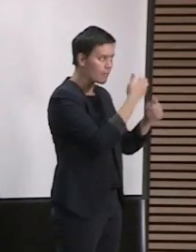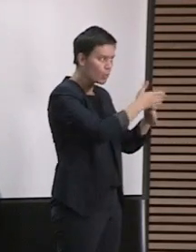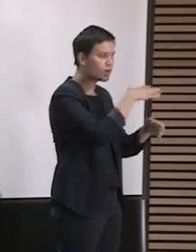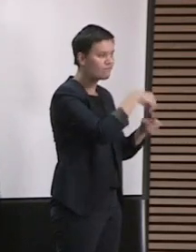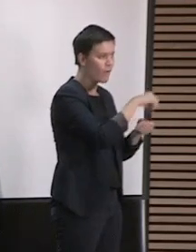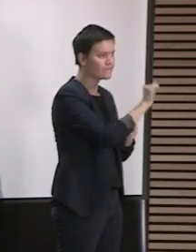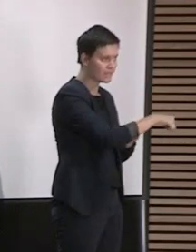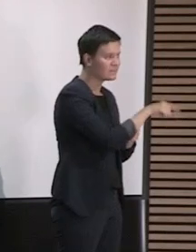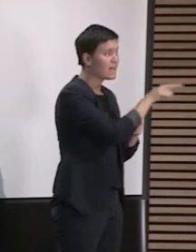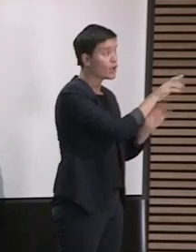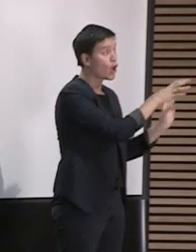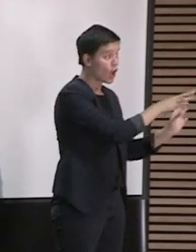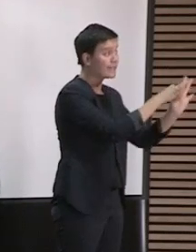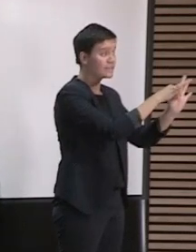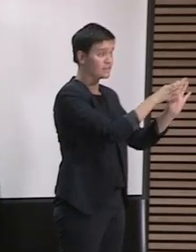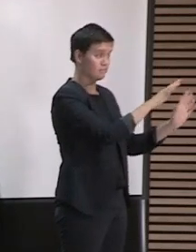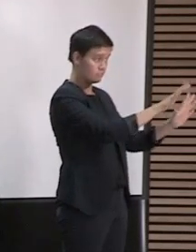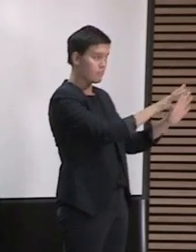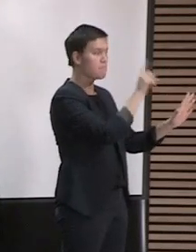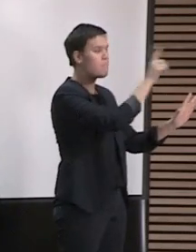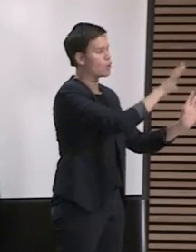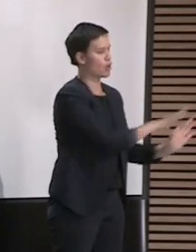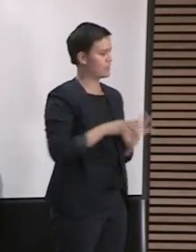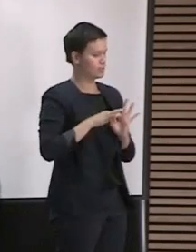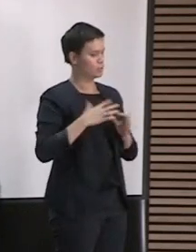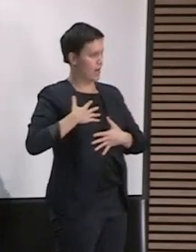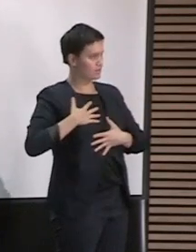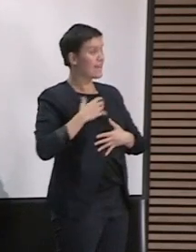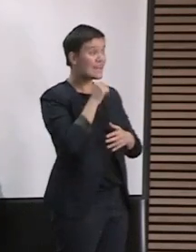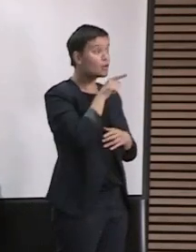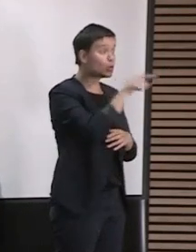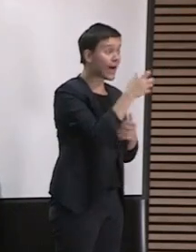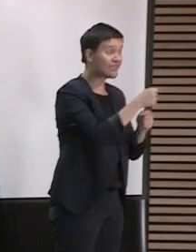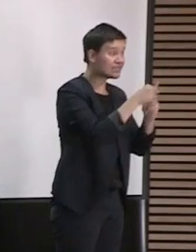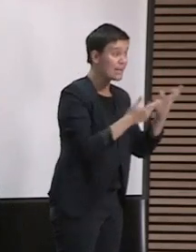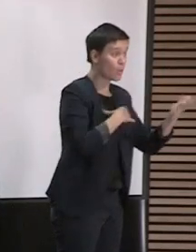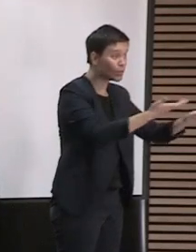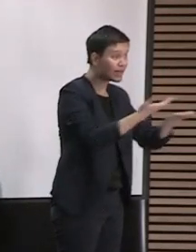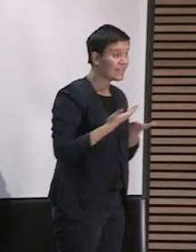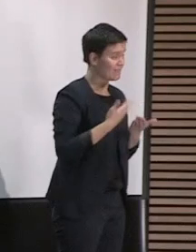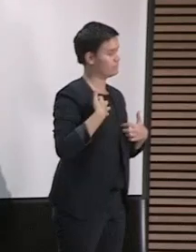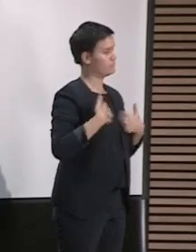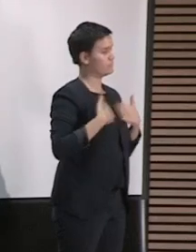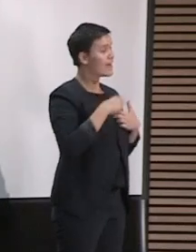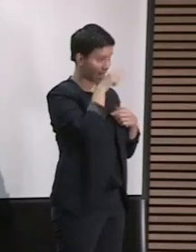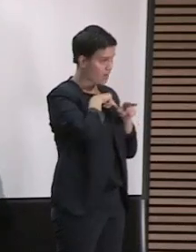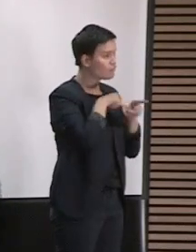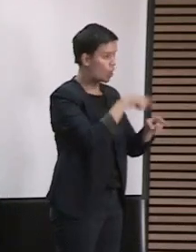o te Ratonga Haumaru Aviation. Te Manat Hauora, i a koe e kite ana, whakarato i te pepa e whakamahia ana e te tangata. Ka